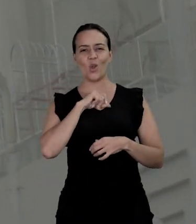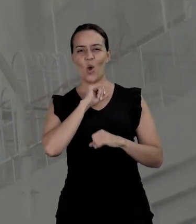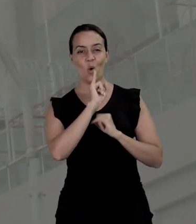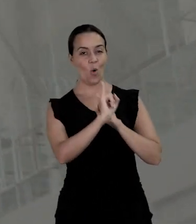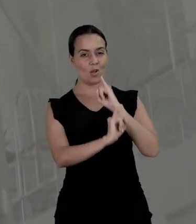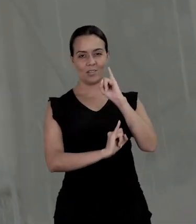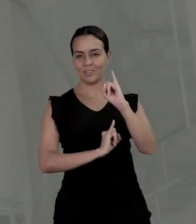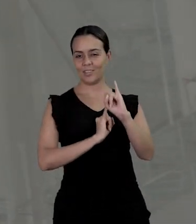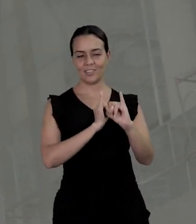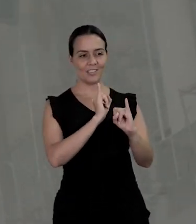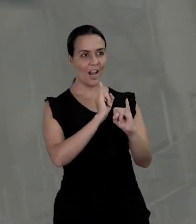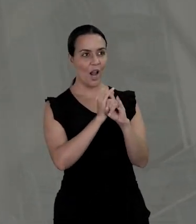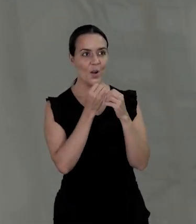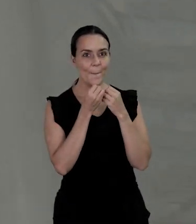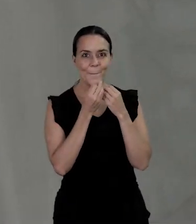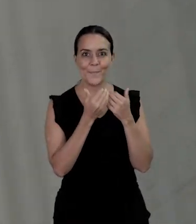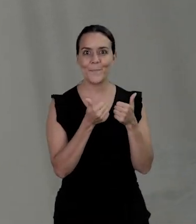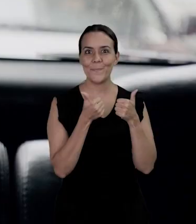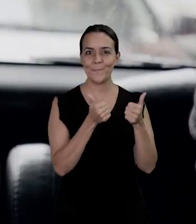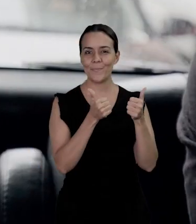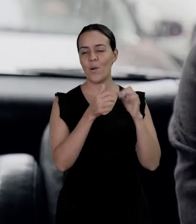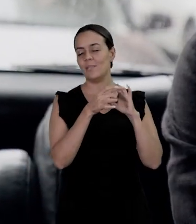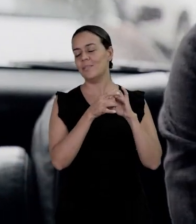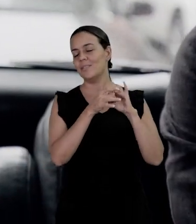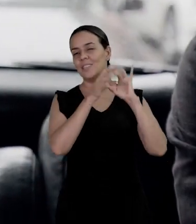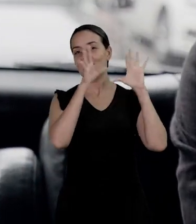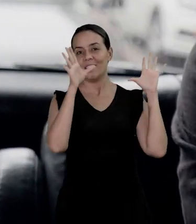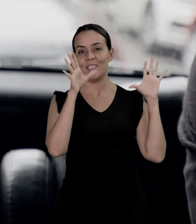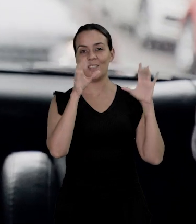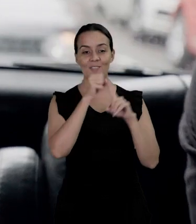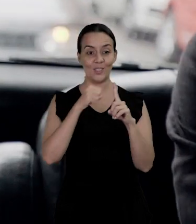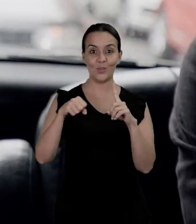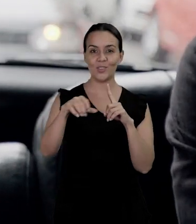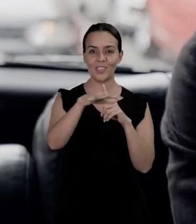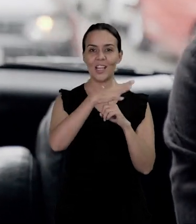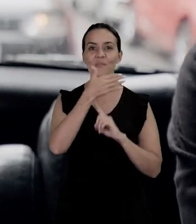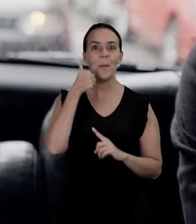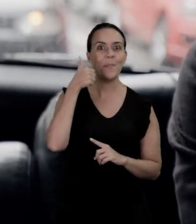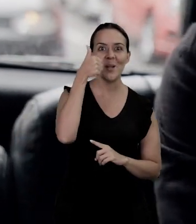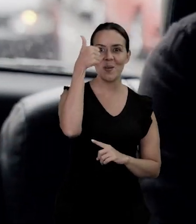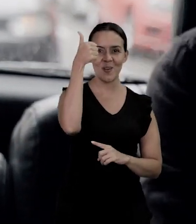era uma coisa muito libertária e que iria melhorar a sociedade,